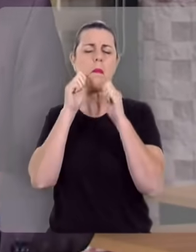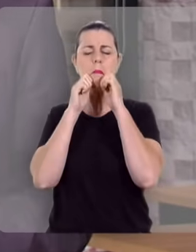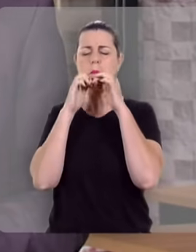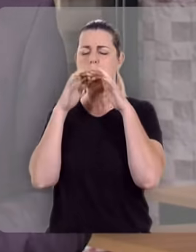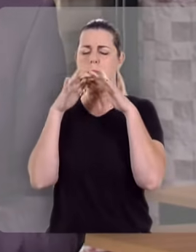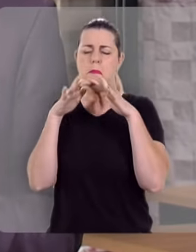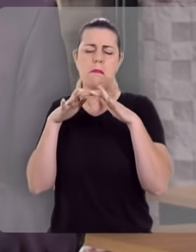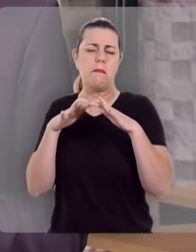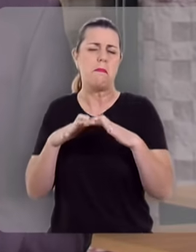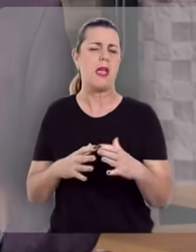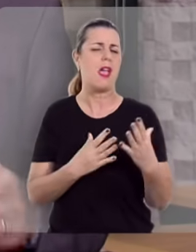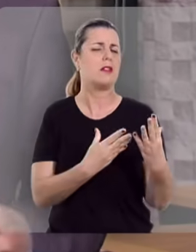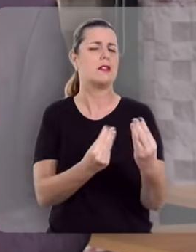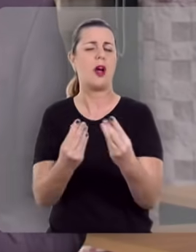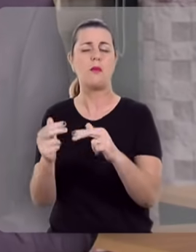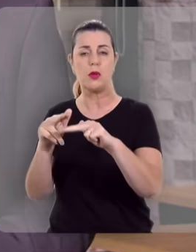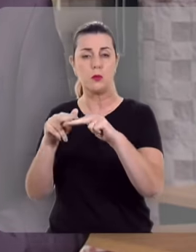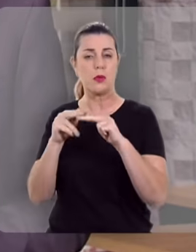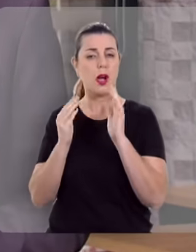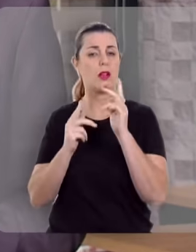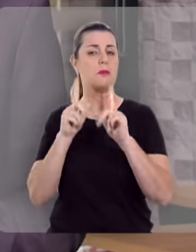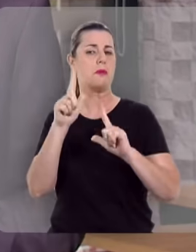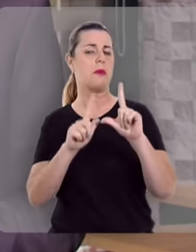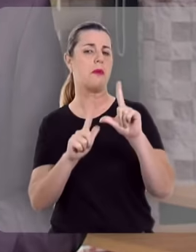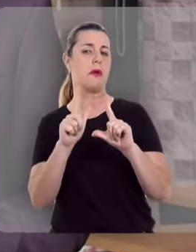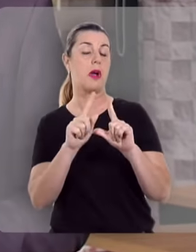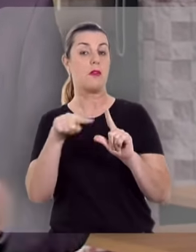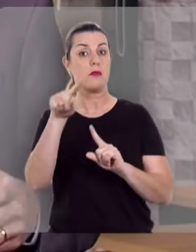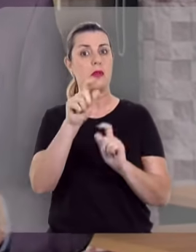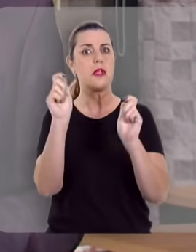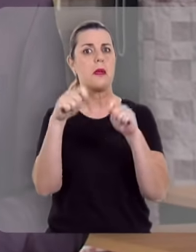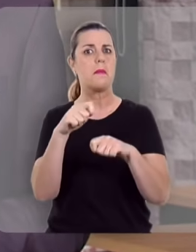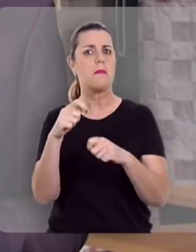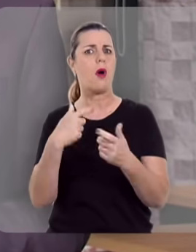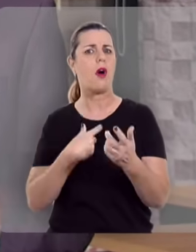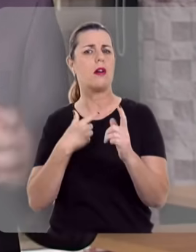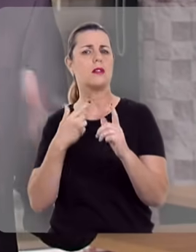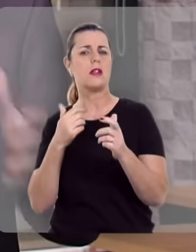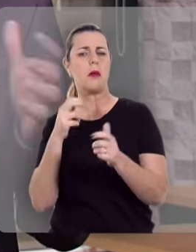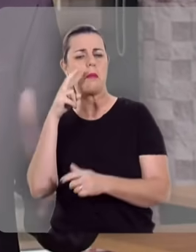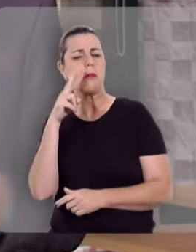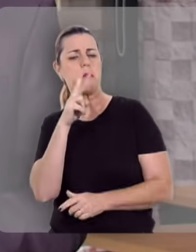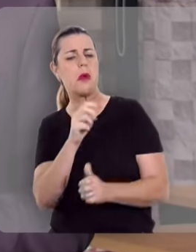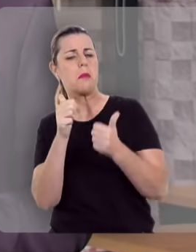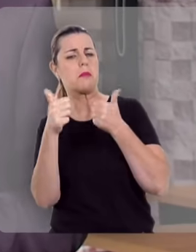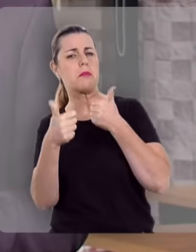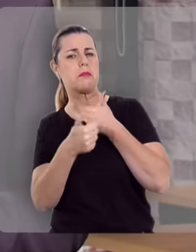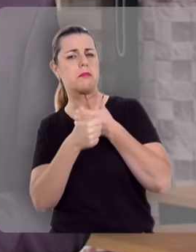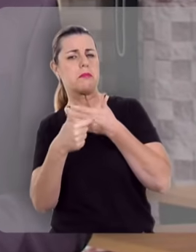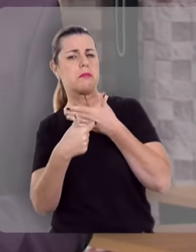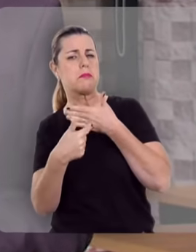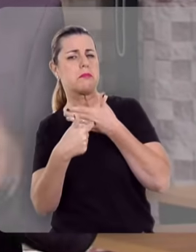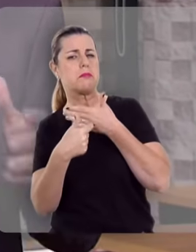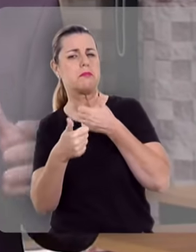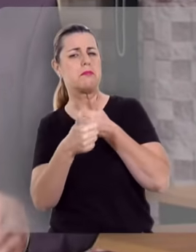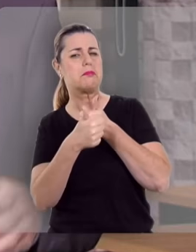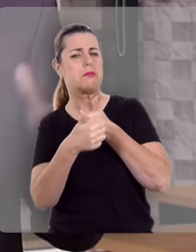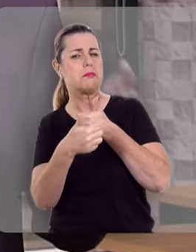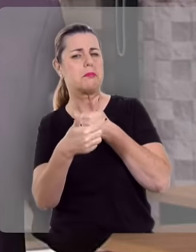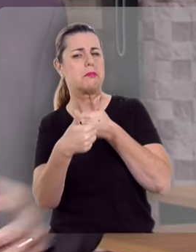ricamente abençoado por esse programa que você possa seguir a igreja presbiteriana do Brasil aí